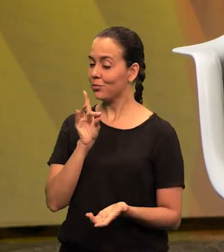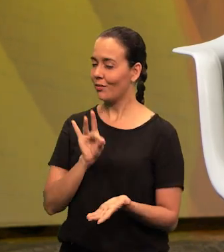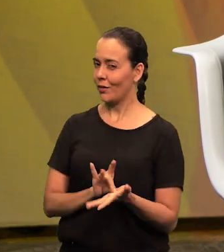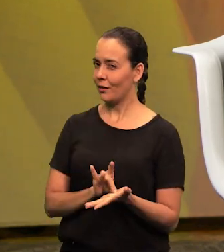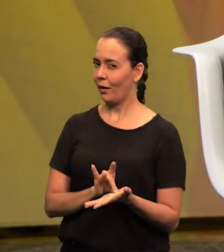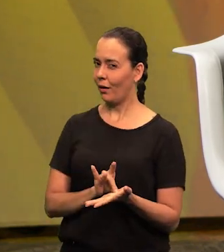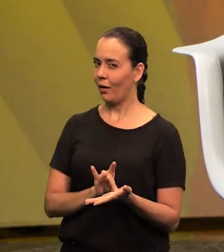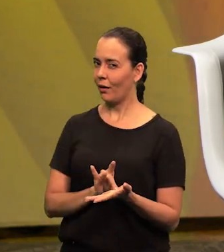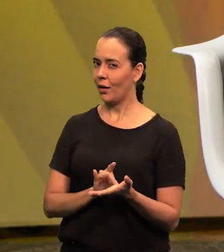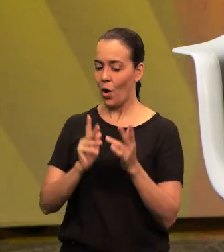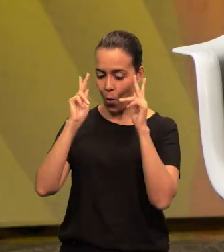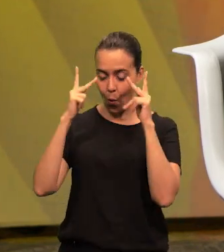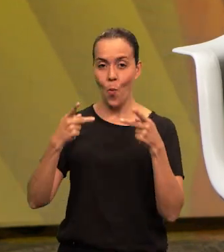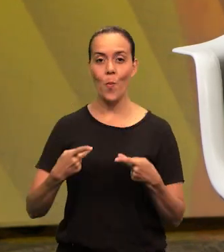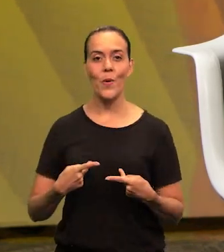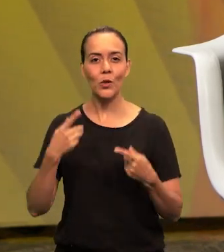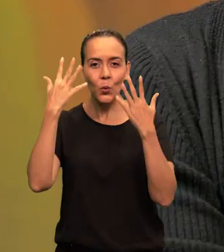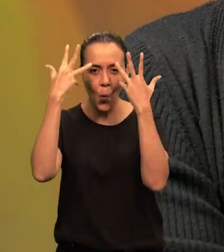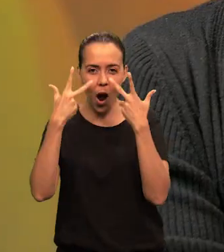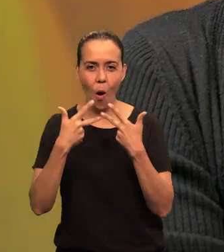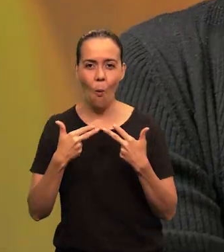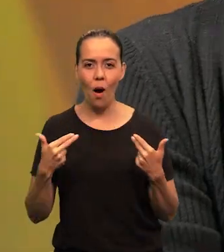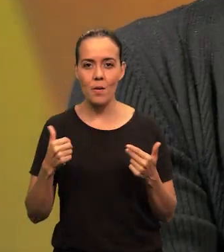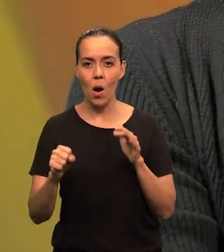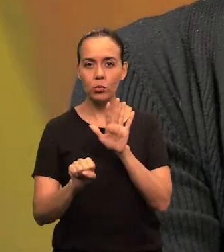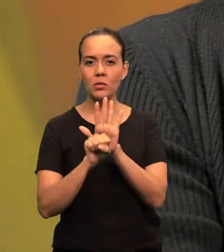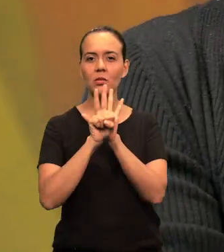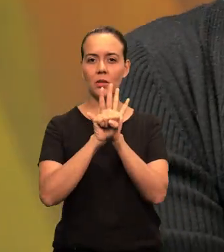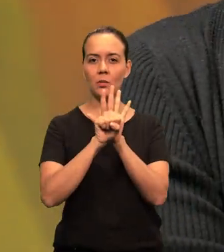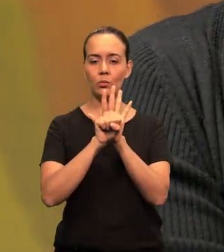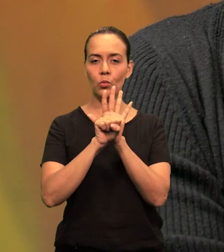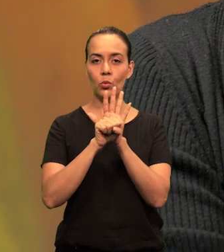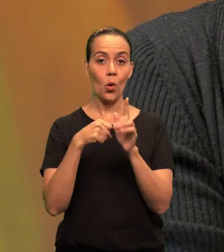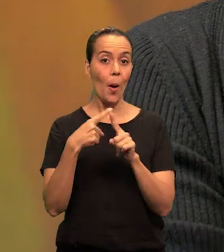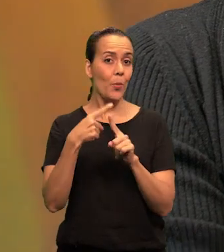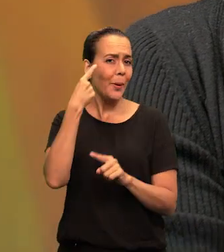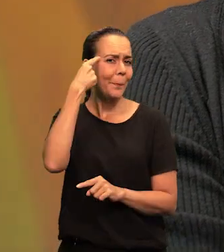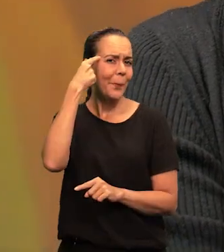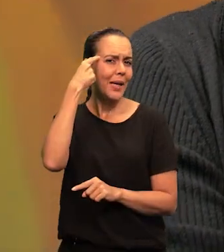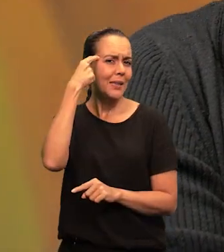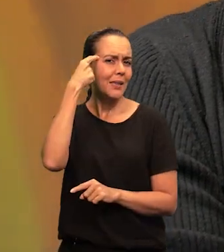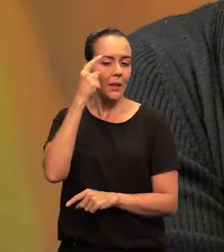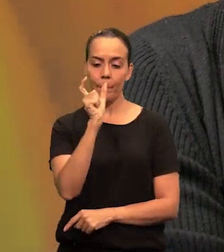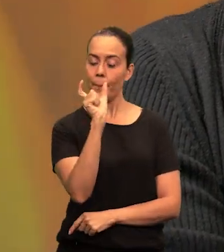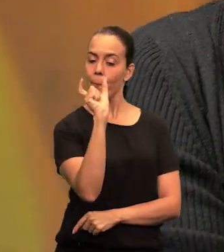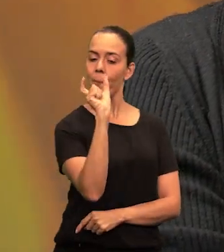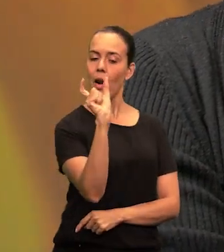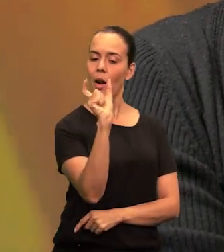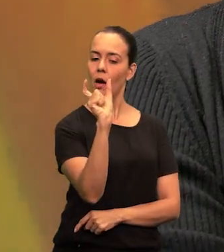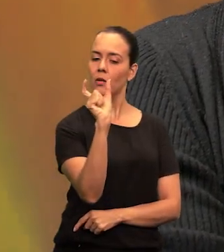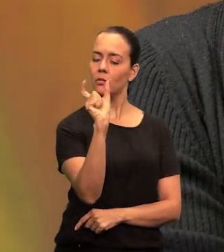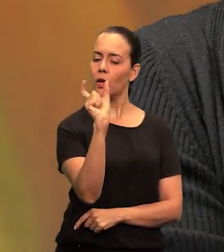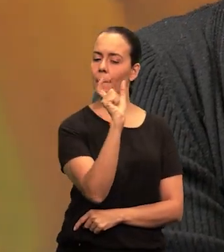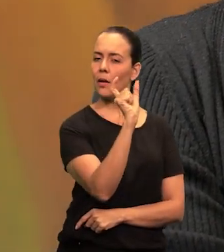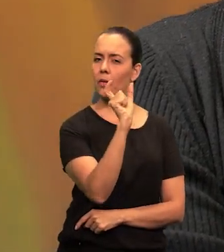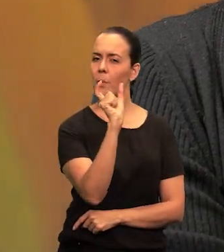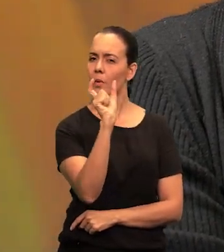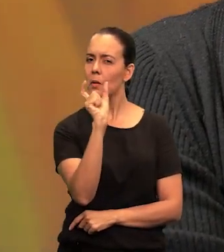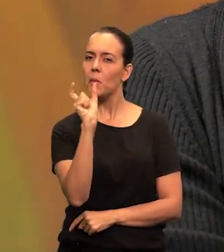O humano é um animal simbólico, capaz de pensamento por meio de signos, e isso nós somos capazes de fazer,